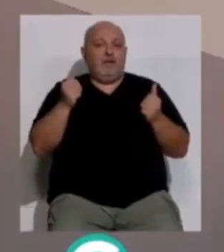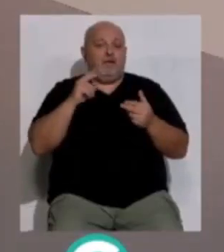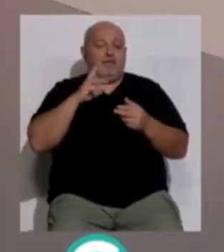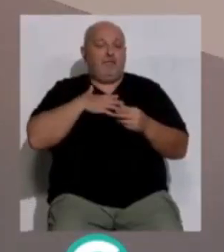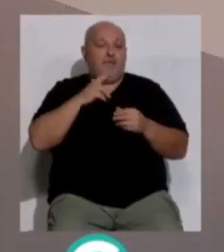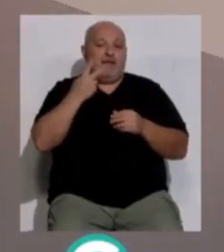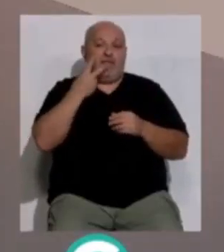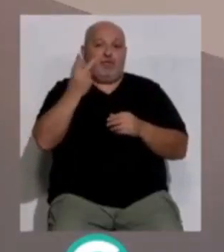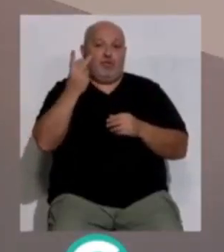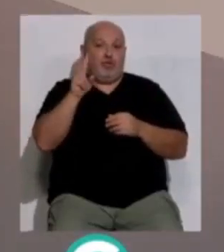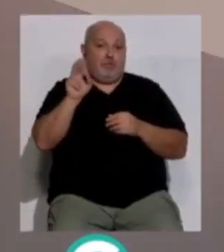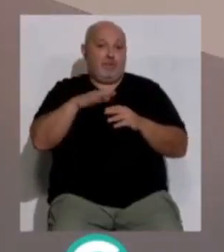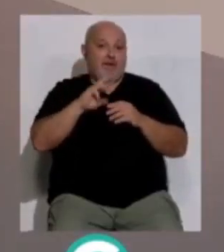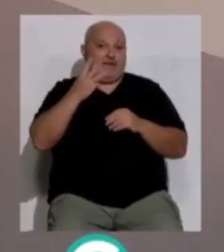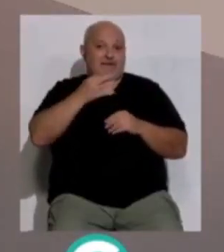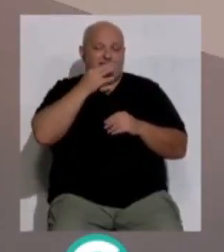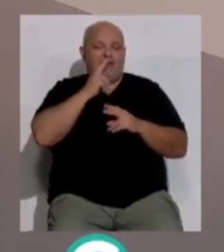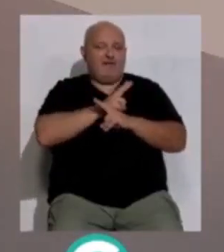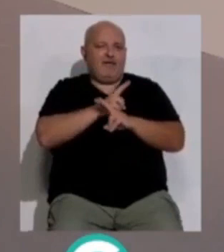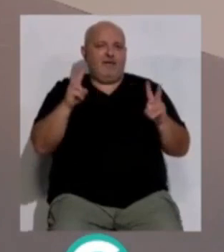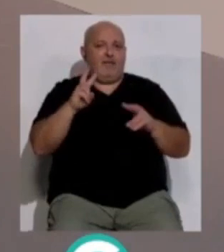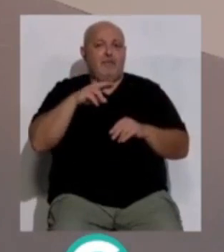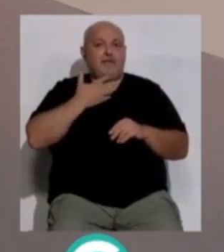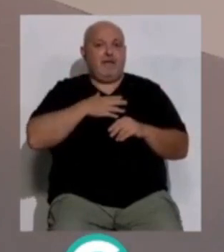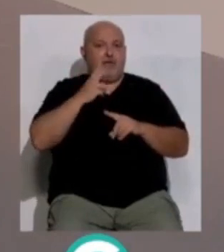minutos para alcanzar las tres de la tarde recuerden dos y media en directo de lunes a